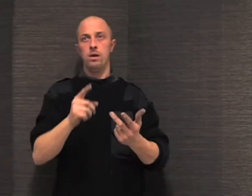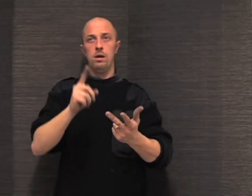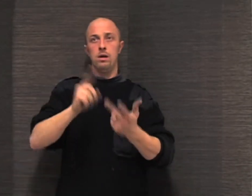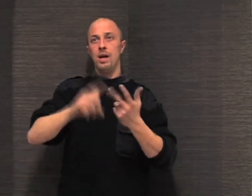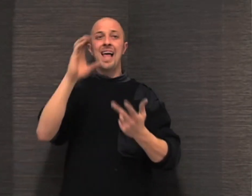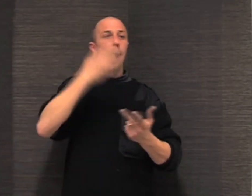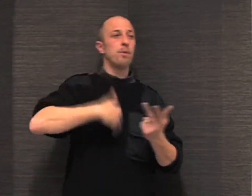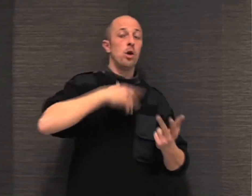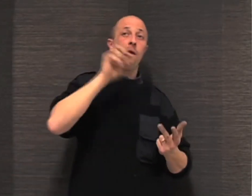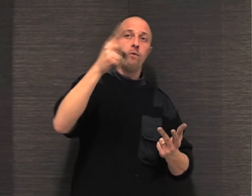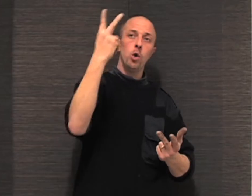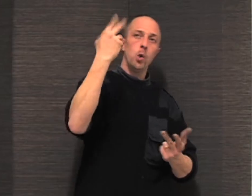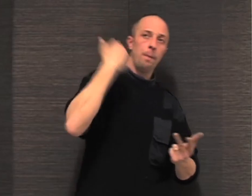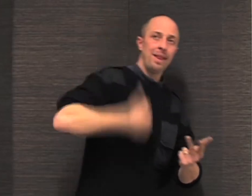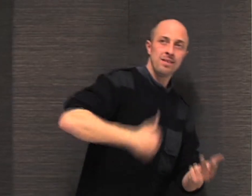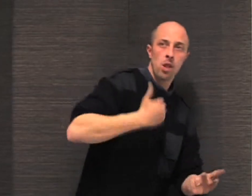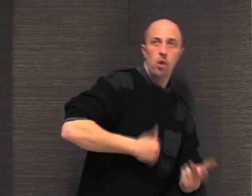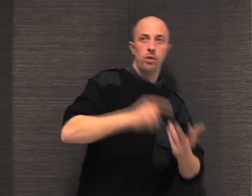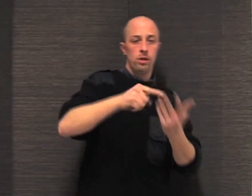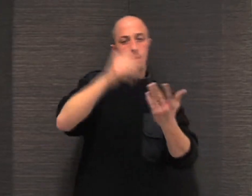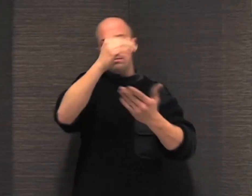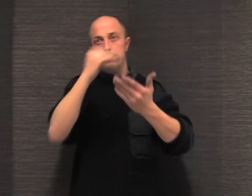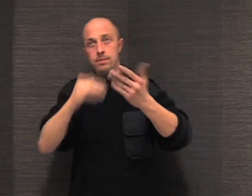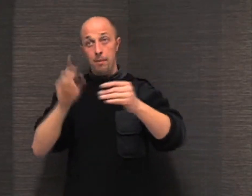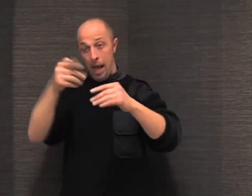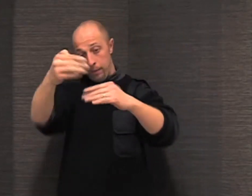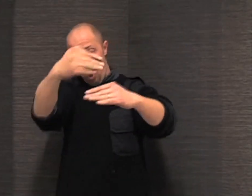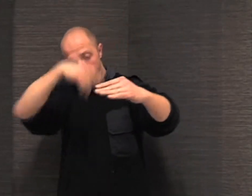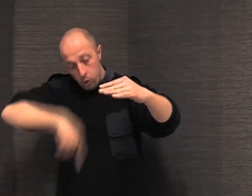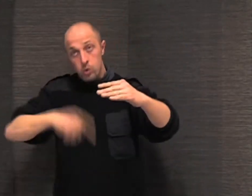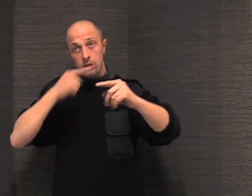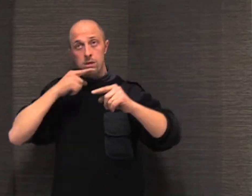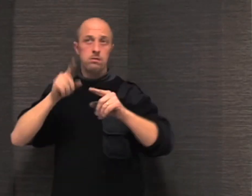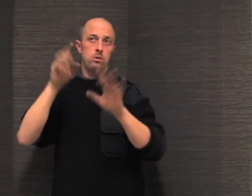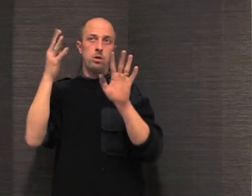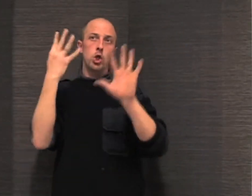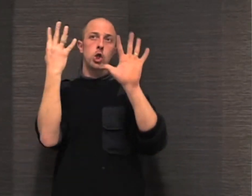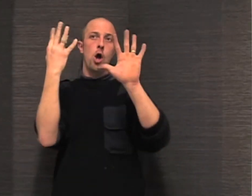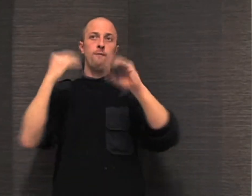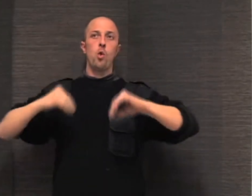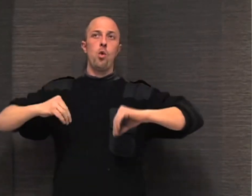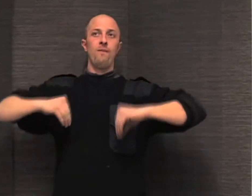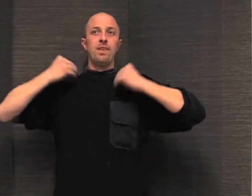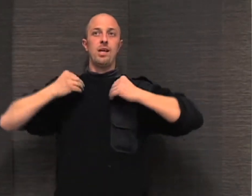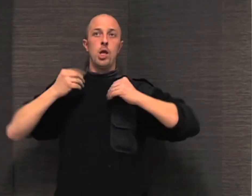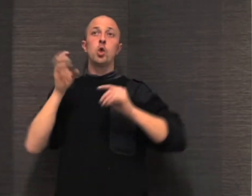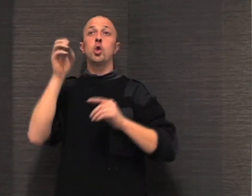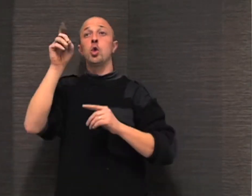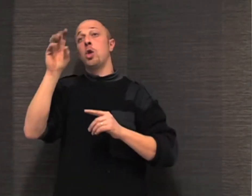Si le travail nécessite la présence de 9 ouvriers, le devis mentionne la présence de 9 ouvriers